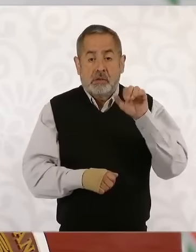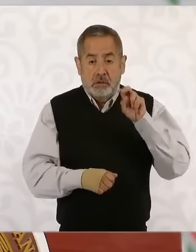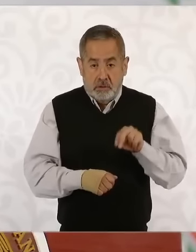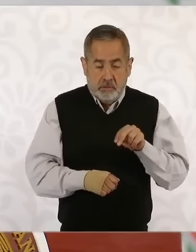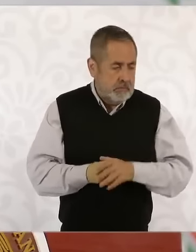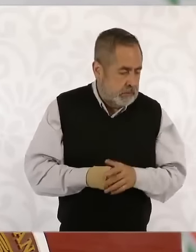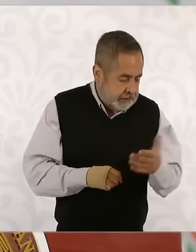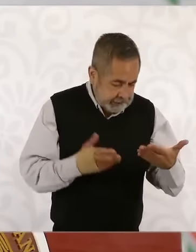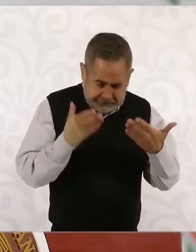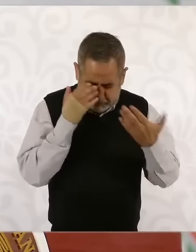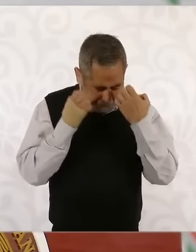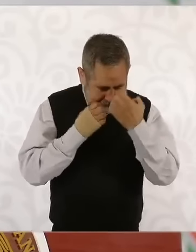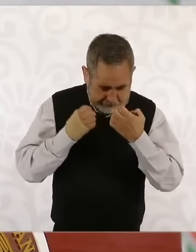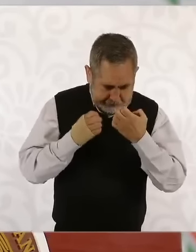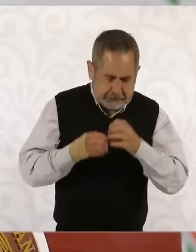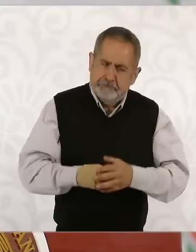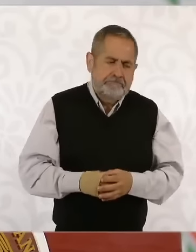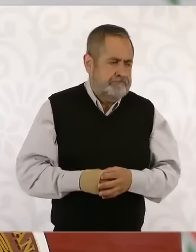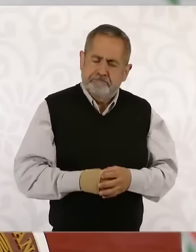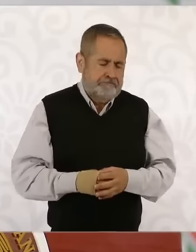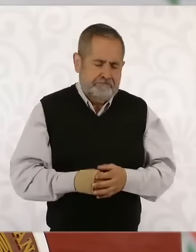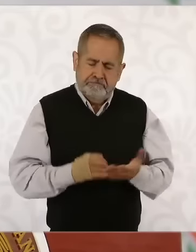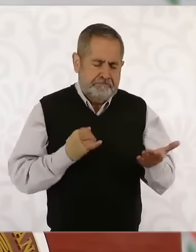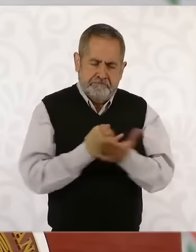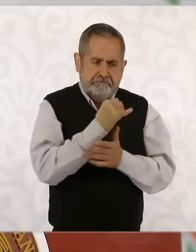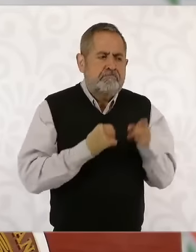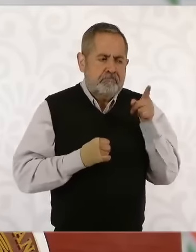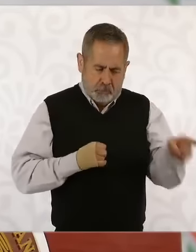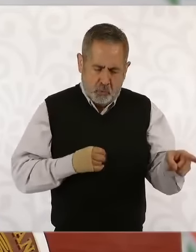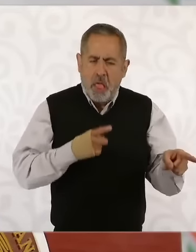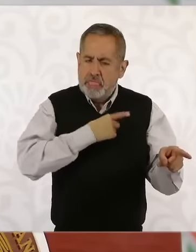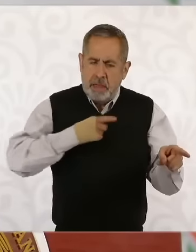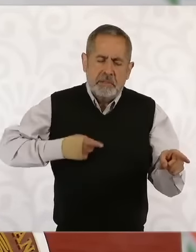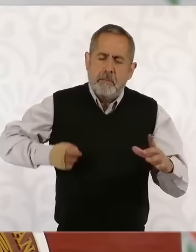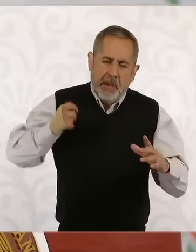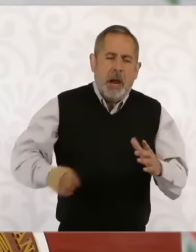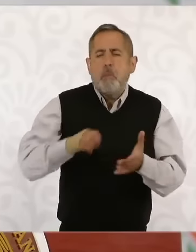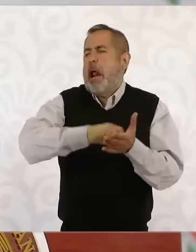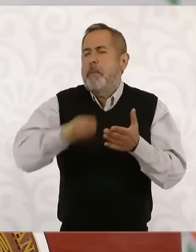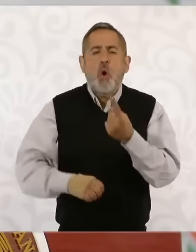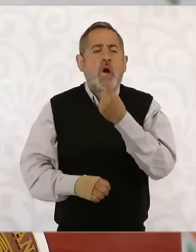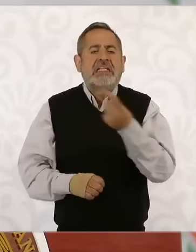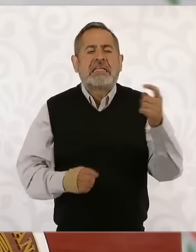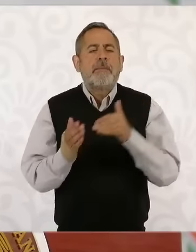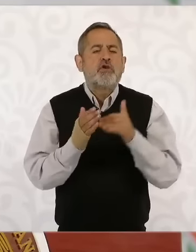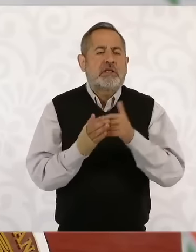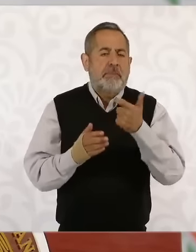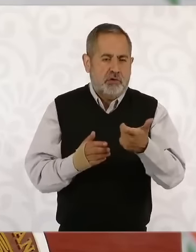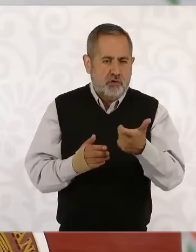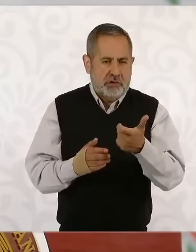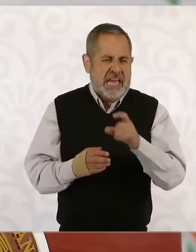crédito fiscal está ya tasado, digamos debes 100 millones de pesos, esta cantidad ya no